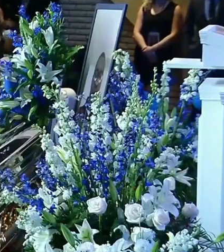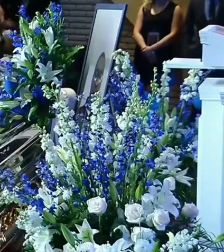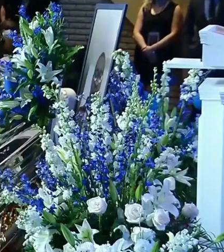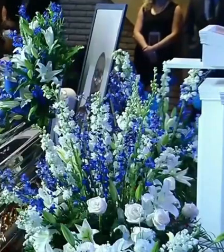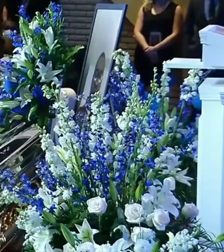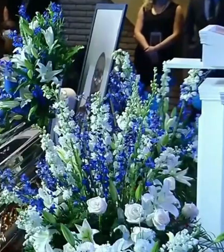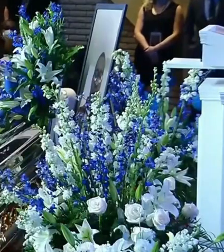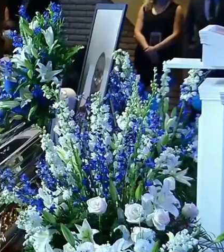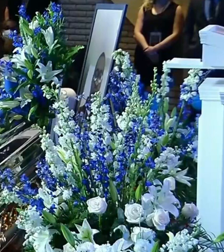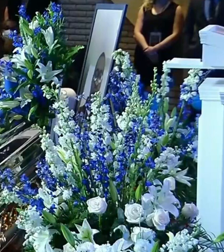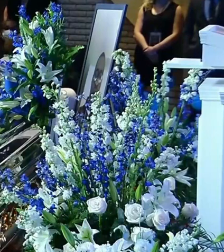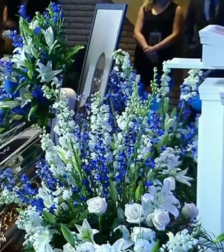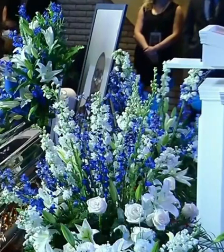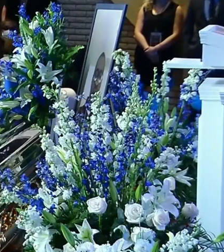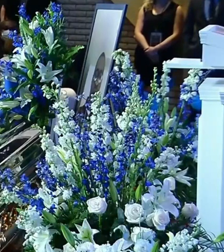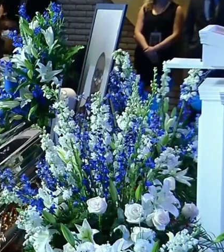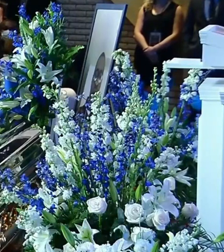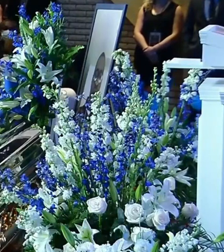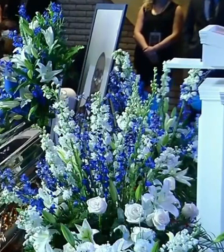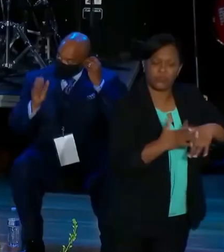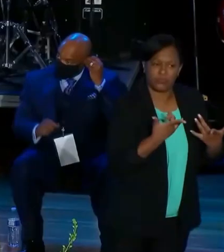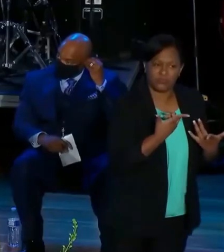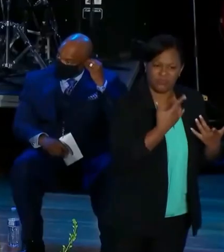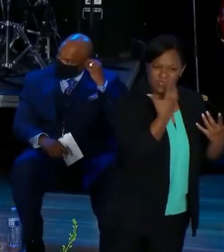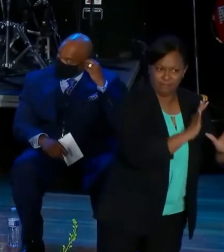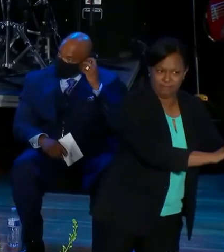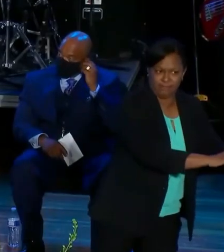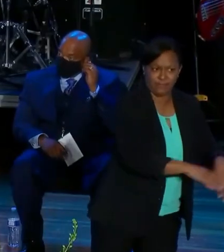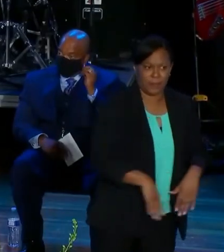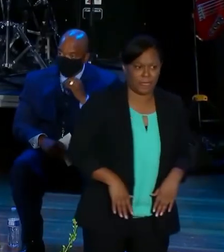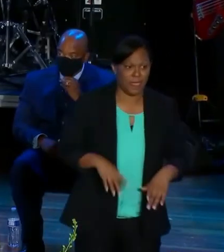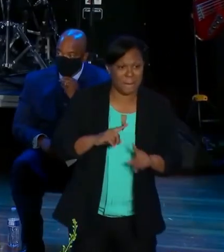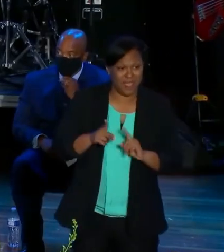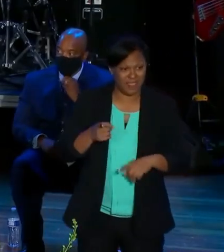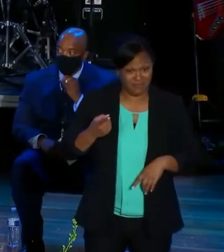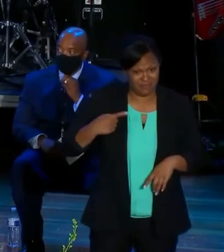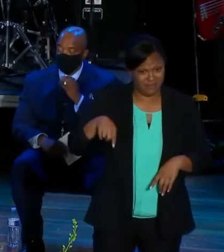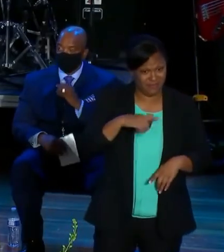En del vill ha fridsamma förhållanden , men ni vill bara att vi ska vara tysta